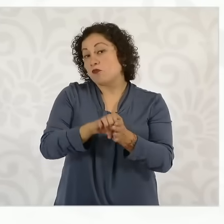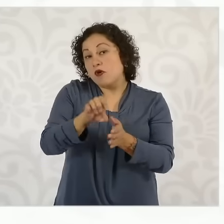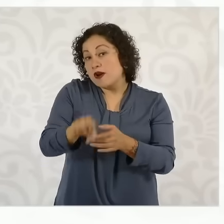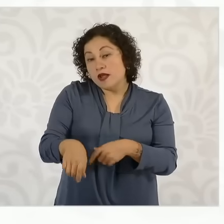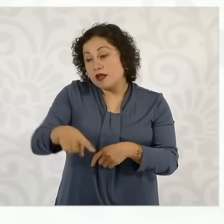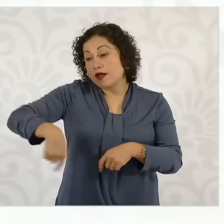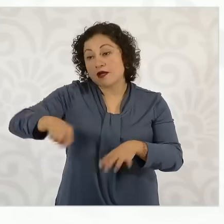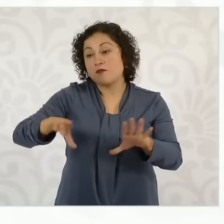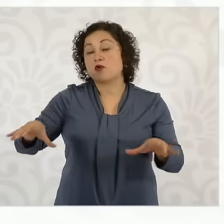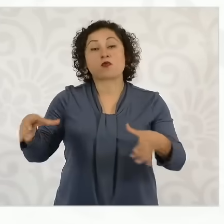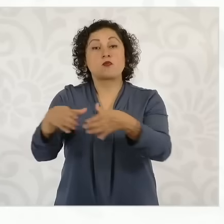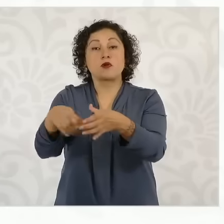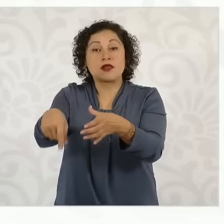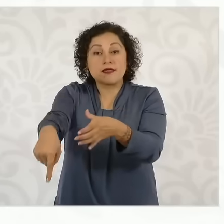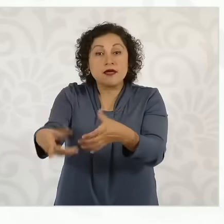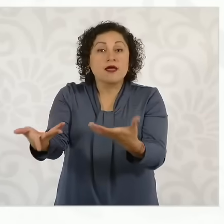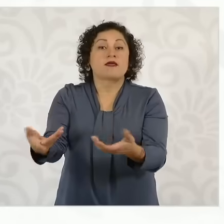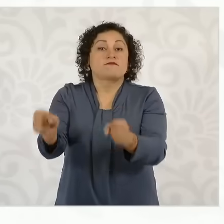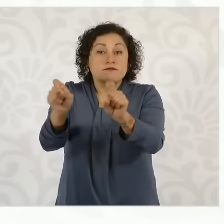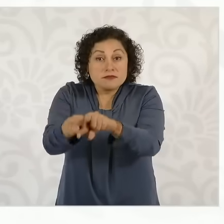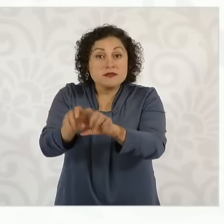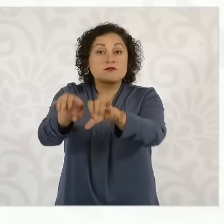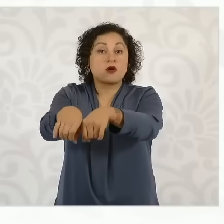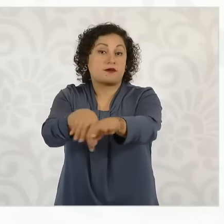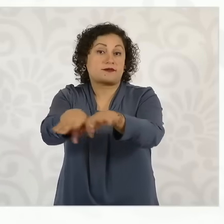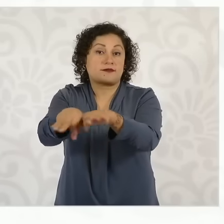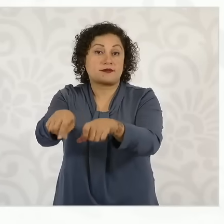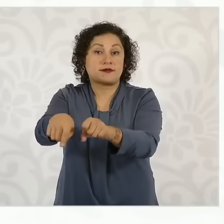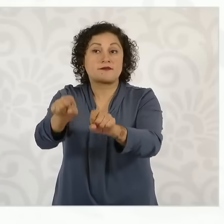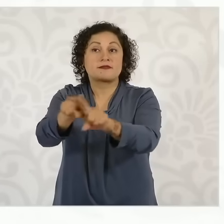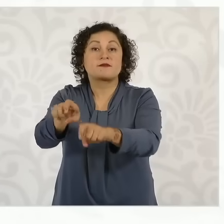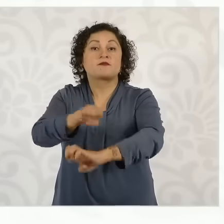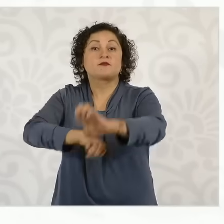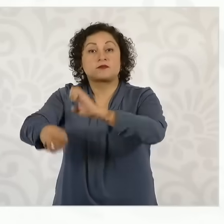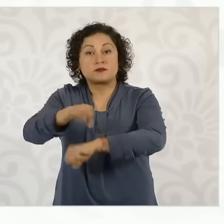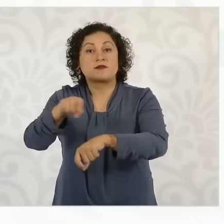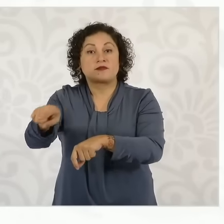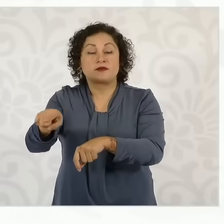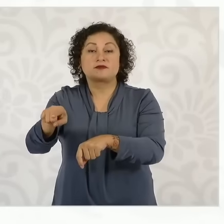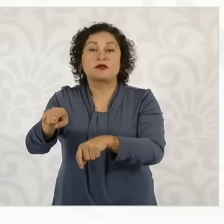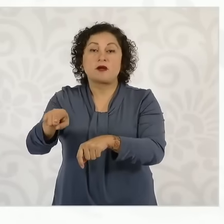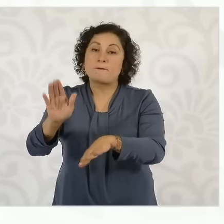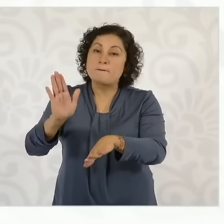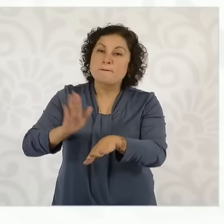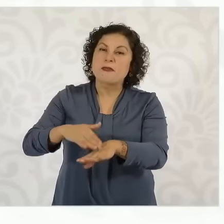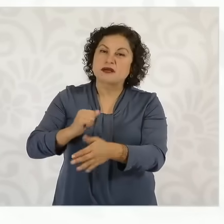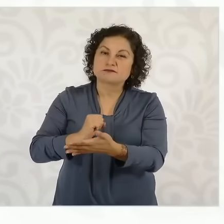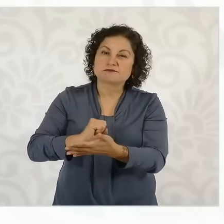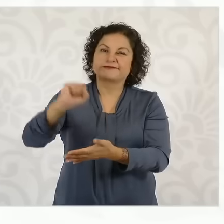desarrolla una actividad económica independiente creció de 5.2 a 6 m0000. Esto está íntimamente